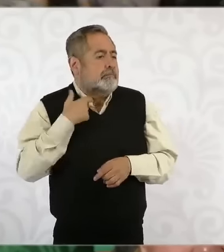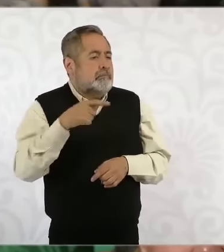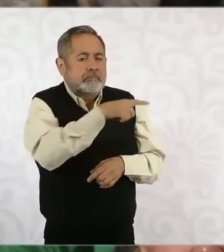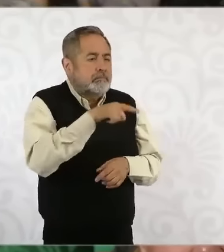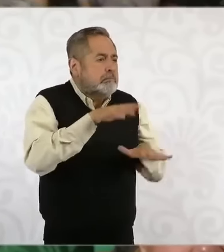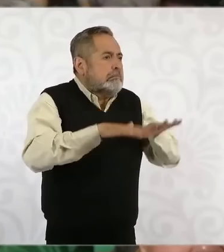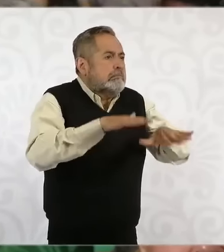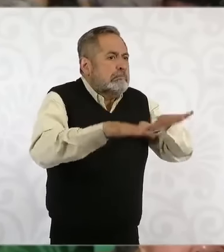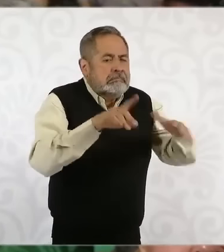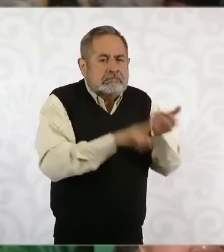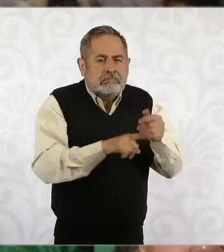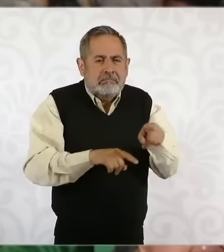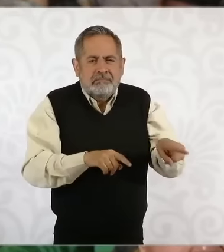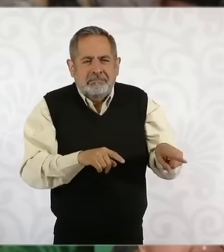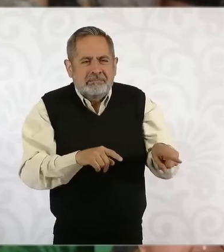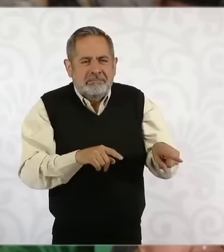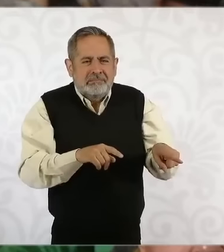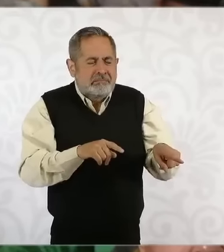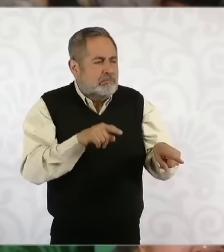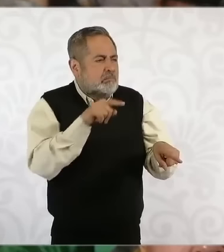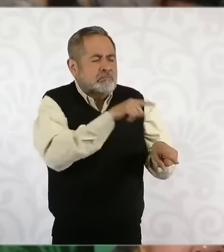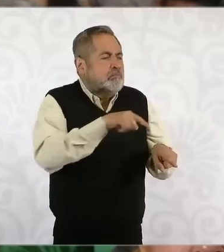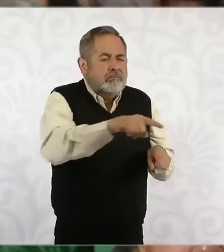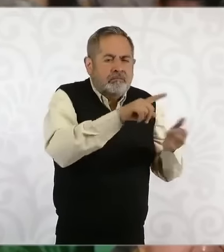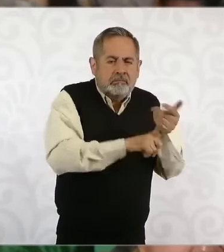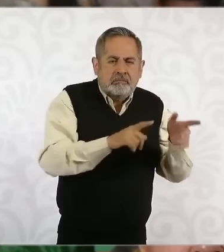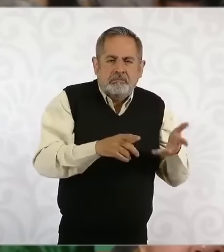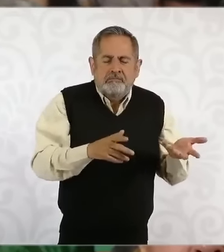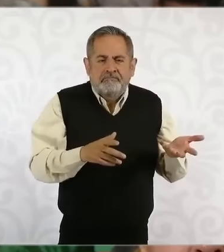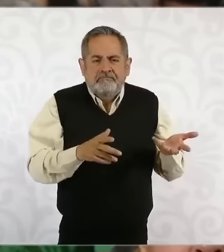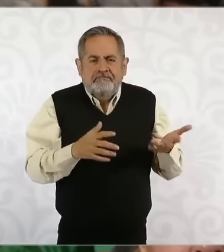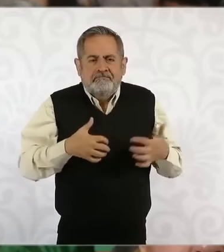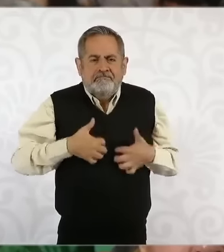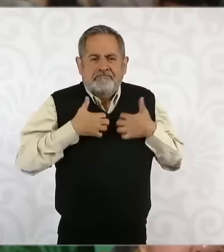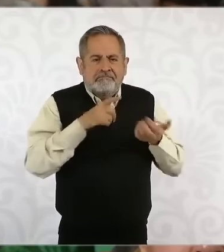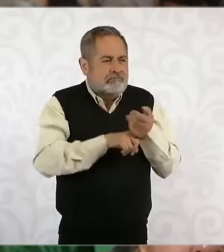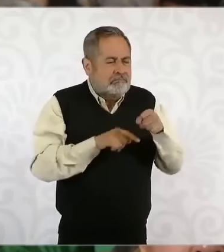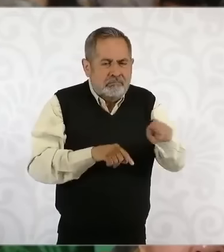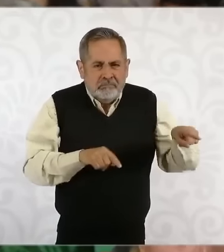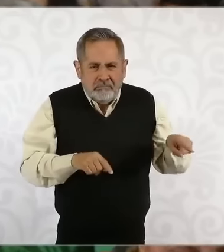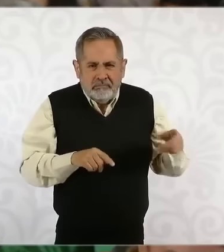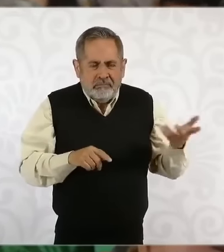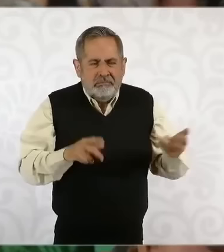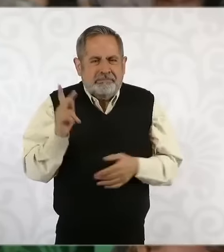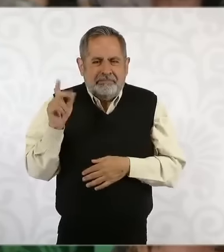con razón o no no le iban a perdonar. una con razón o no, insisto. Bueno, el PAN lo está